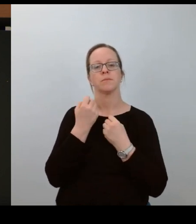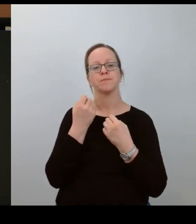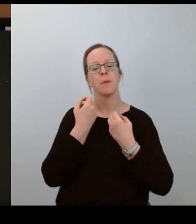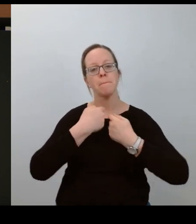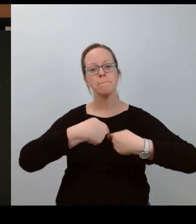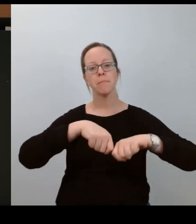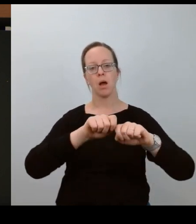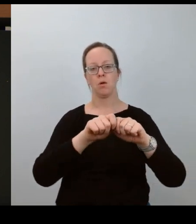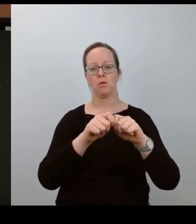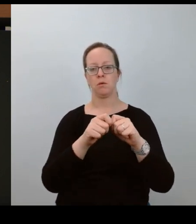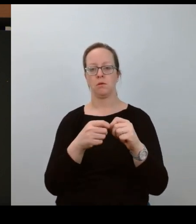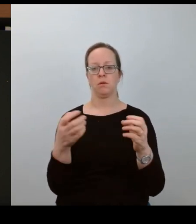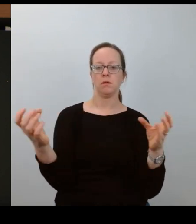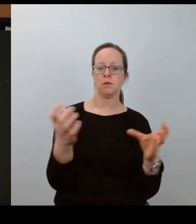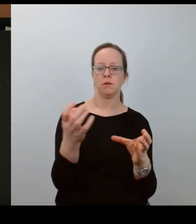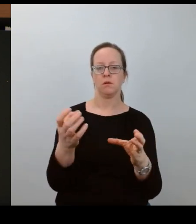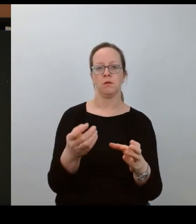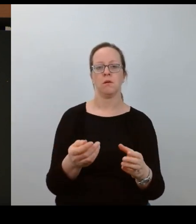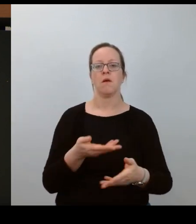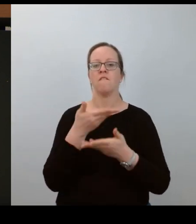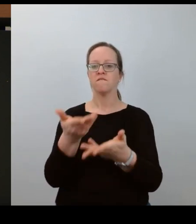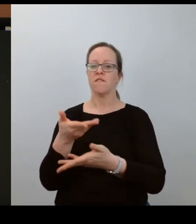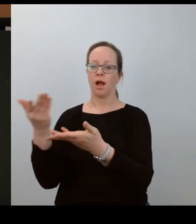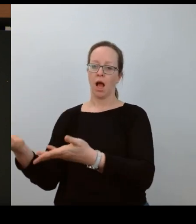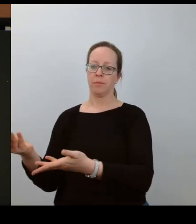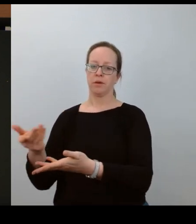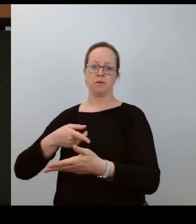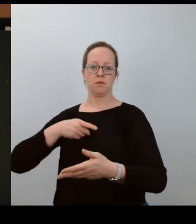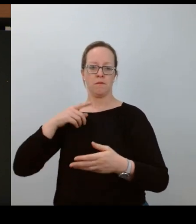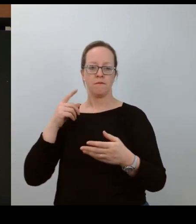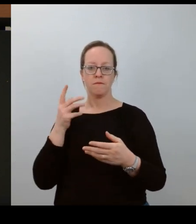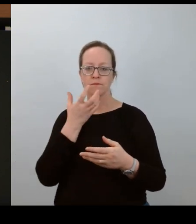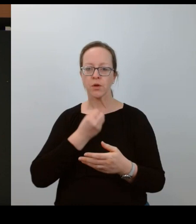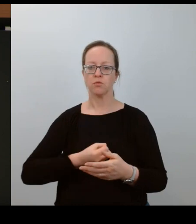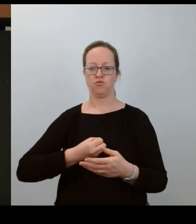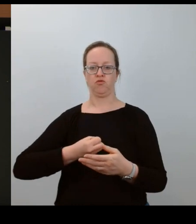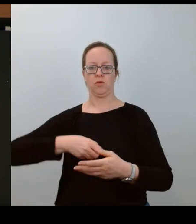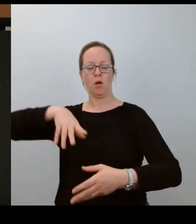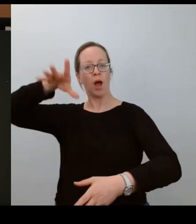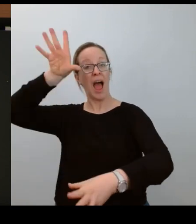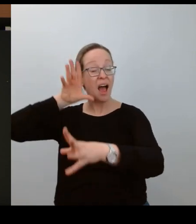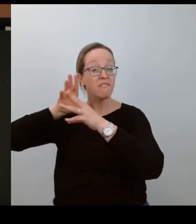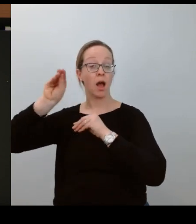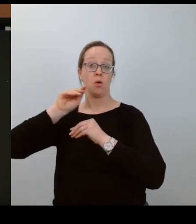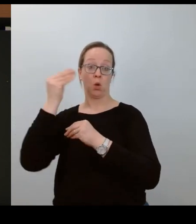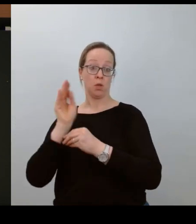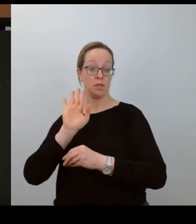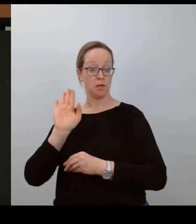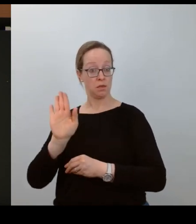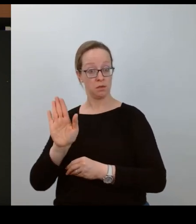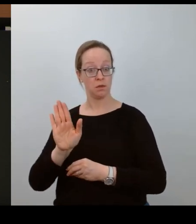Bedeutung die Arbeit mit Farbe, welche Bedingungen die Arbeit mit Farbe an Beleuchtung, Lüftung und Lagerung stellt.